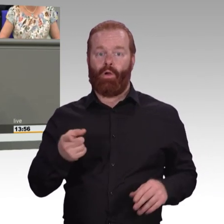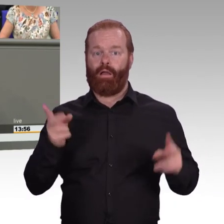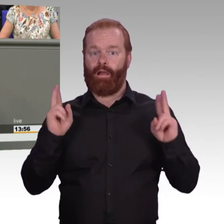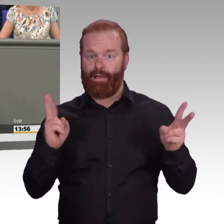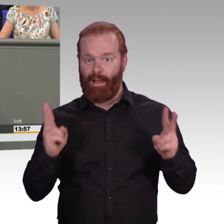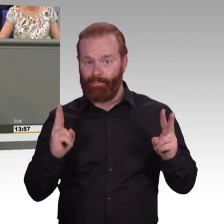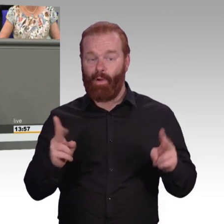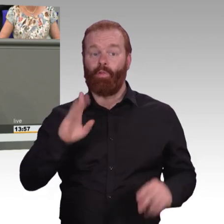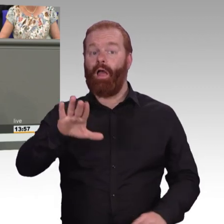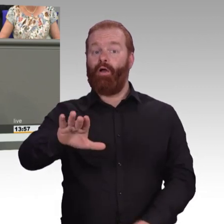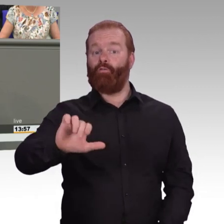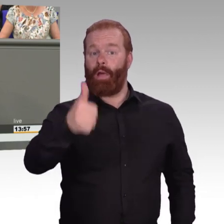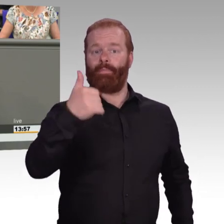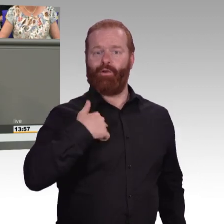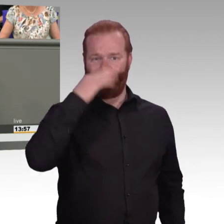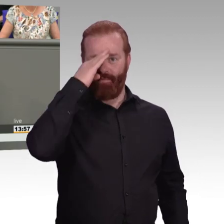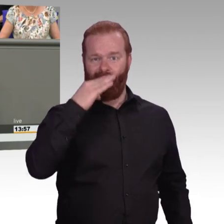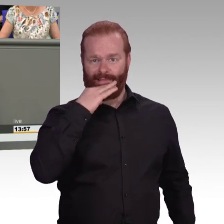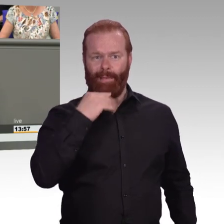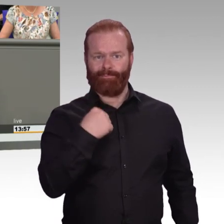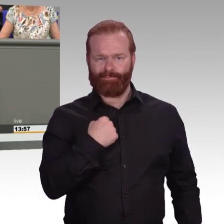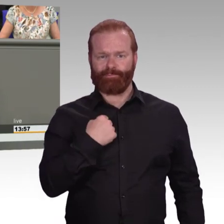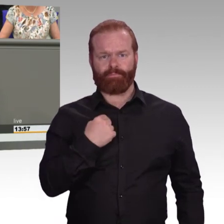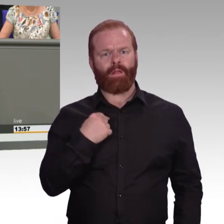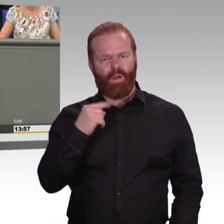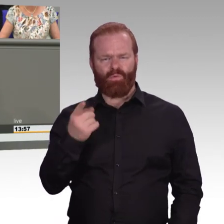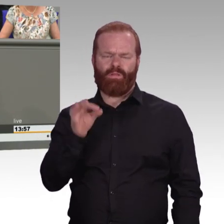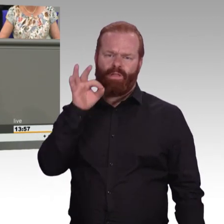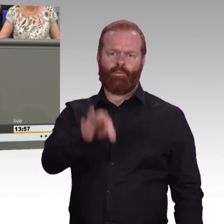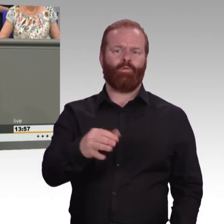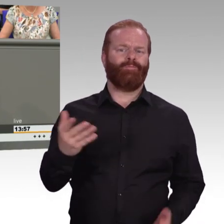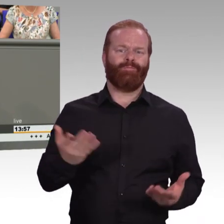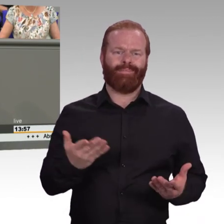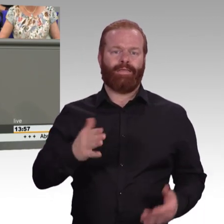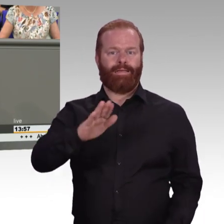seit langem fordern. In diesem Zusammenhang sage ich aber auch ganz klar,